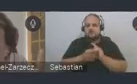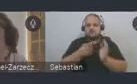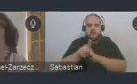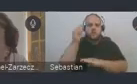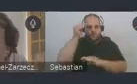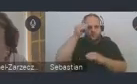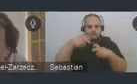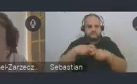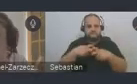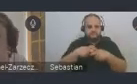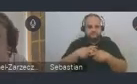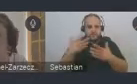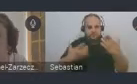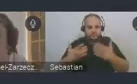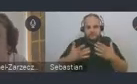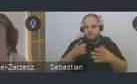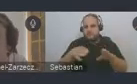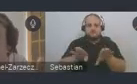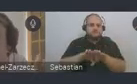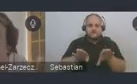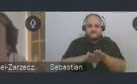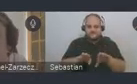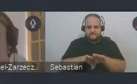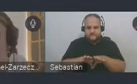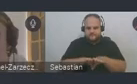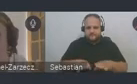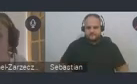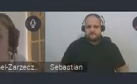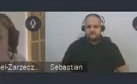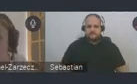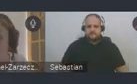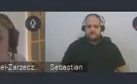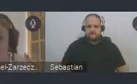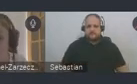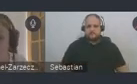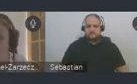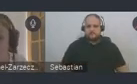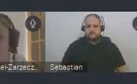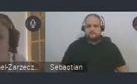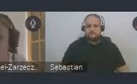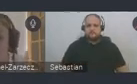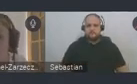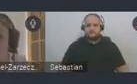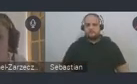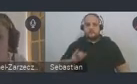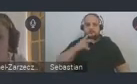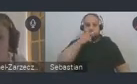z takim podstawowym omówieniem tych różnego rodzaju urządzeń. Zobaczcie, na co zwrócić uwagę.